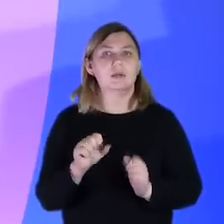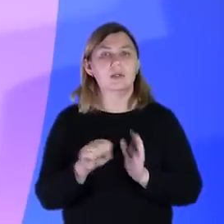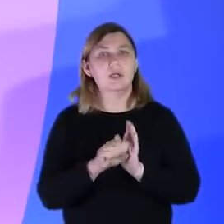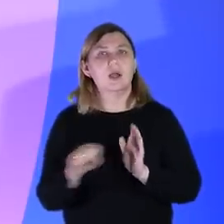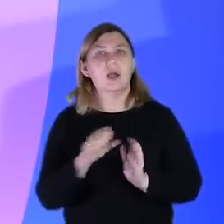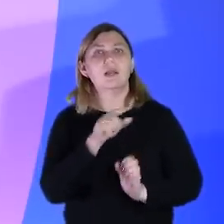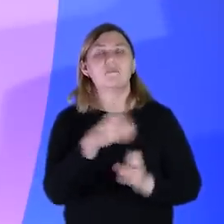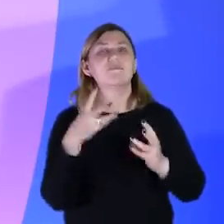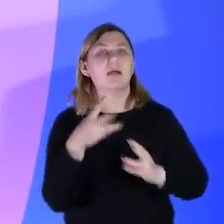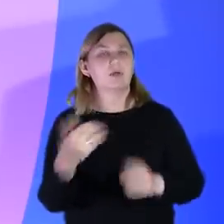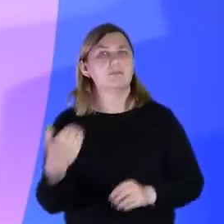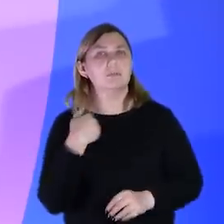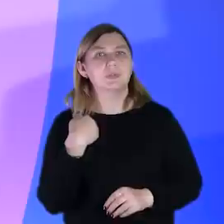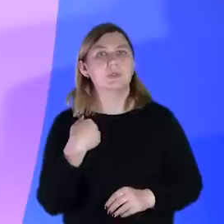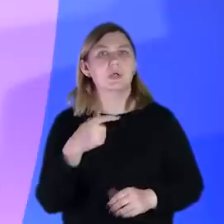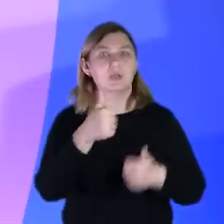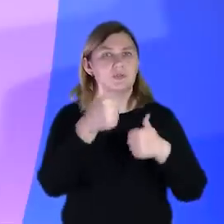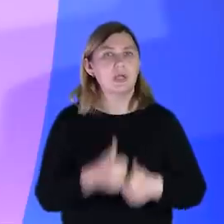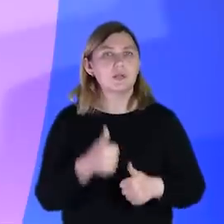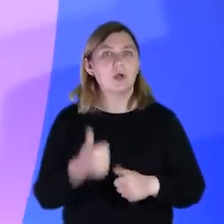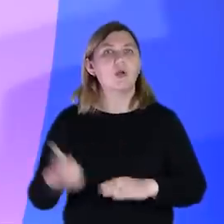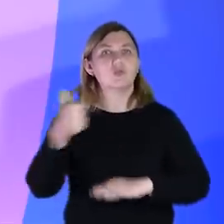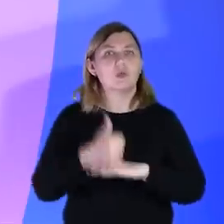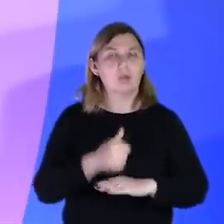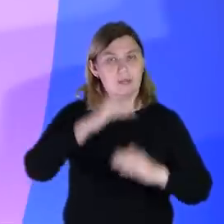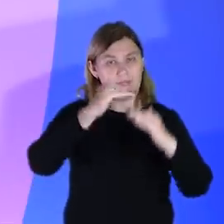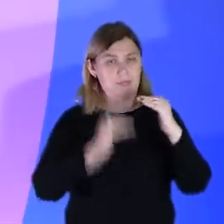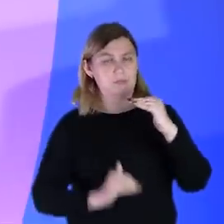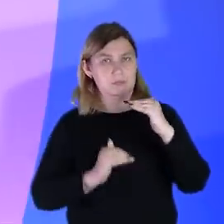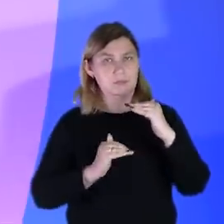odgrywali ważną rolę, jeżeli chodzi o stanowiska dowódcze tego niższego szczebla.